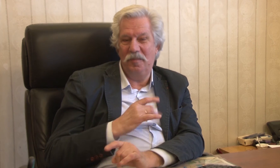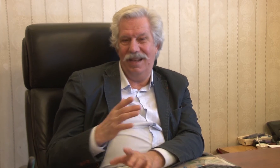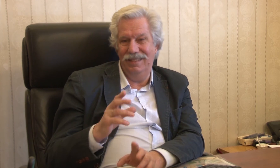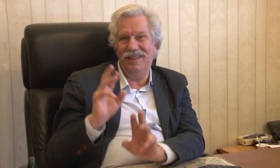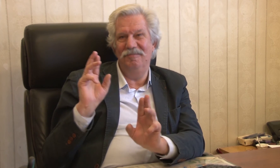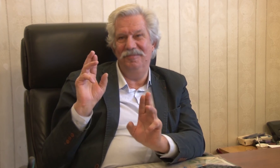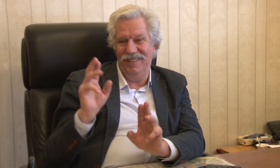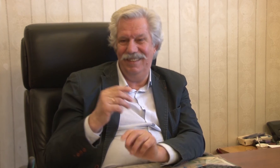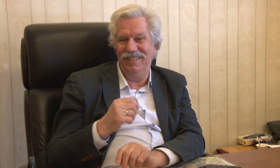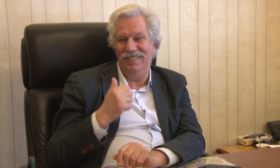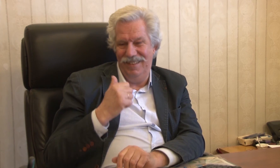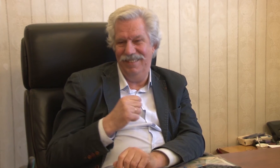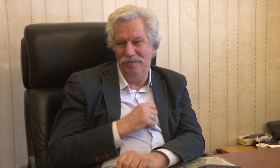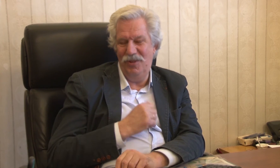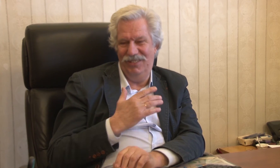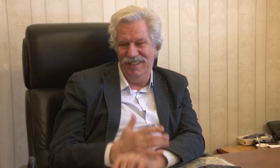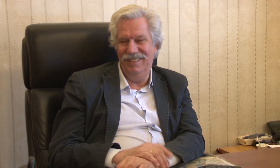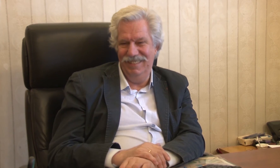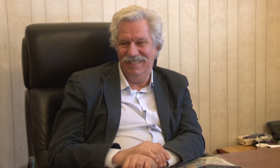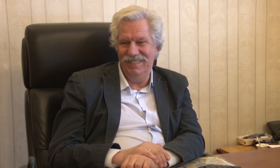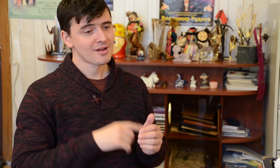Только по праздникам, если повезет, отдыхаю.